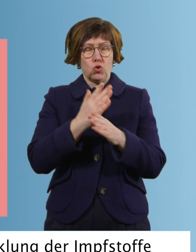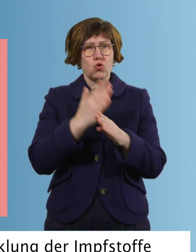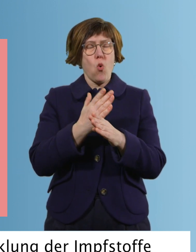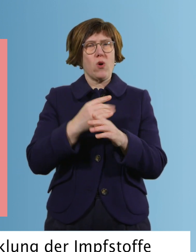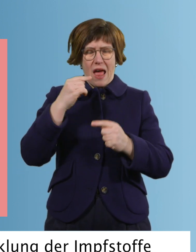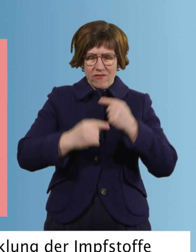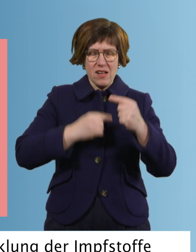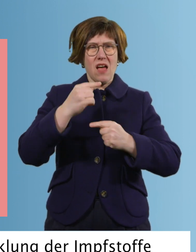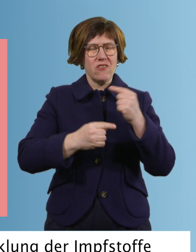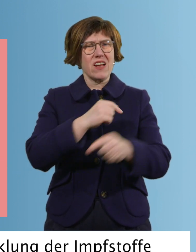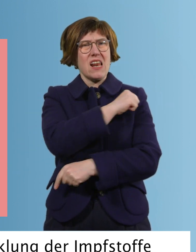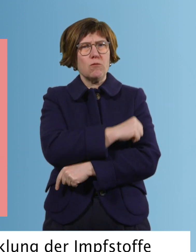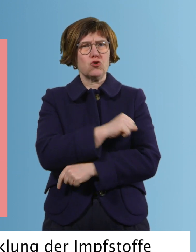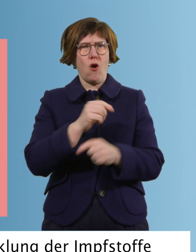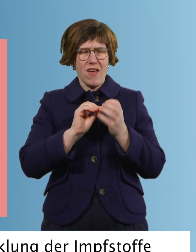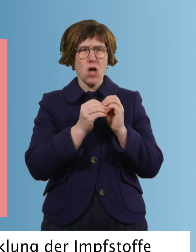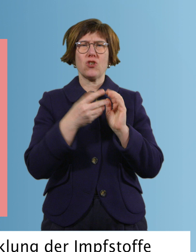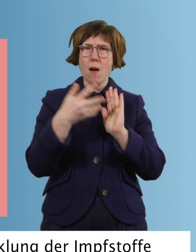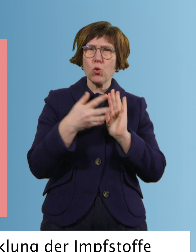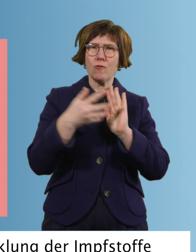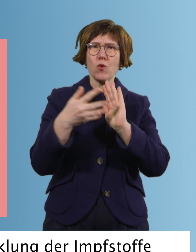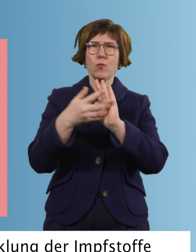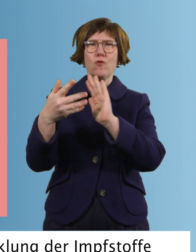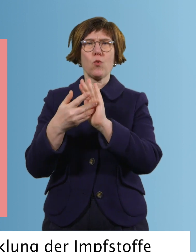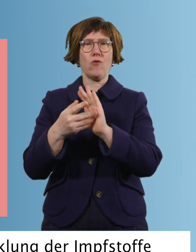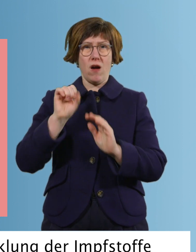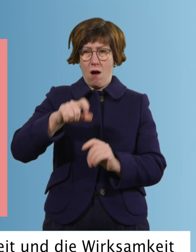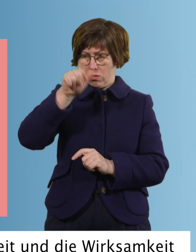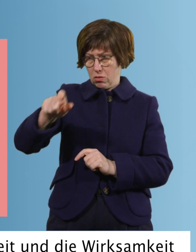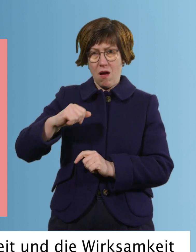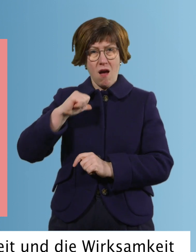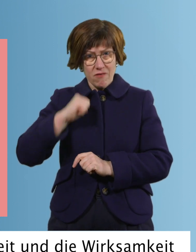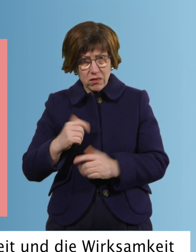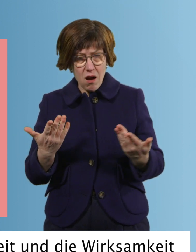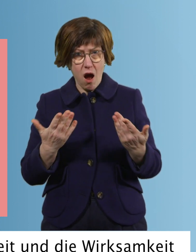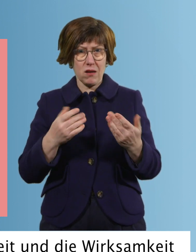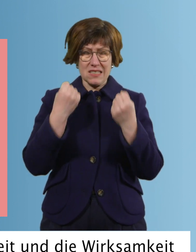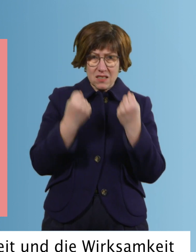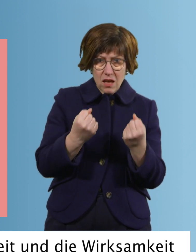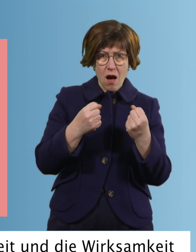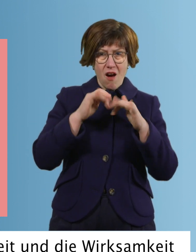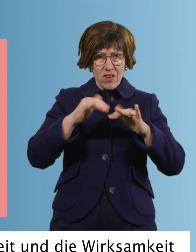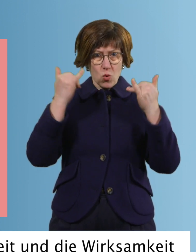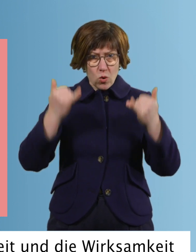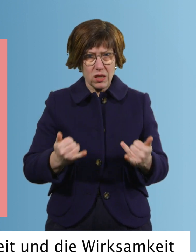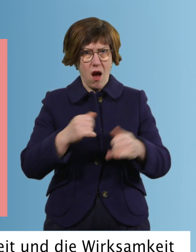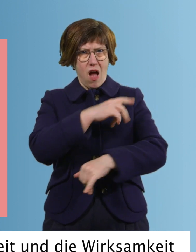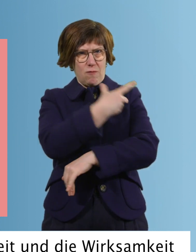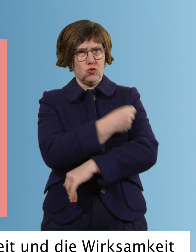Bereits während der Entwicklung der Impfstoffe prüfen die herstellenden Konzerne die Verträglichkeit, die Sicherheit und die Wirksamkeit der Impfstoffe.